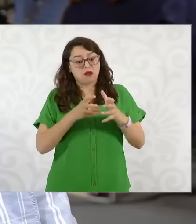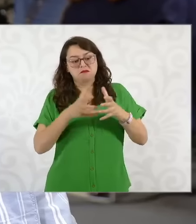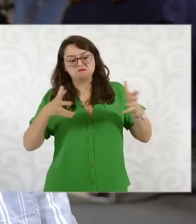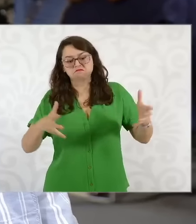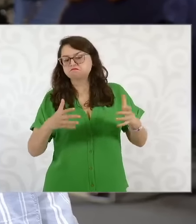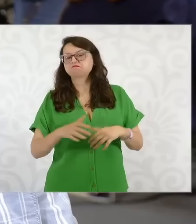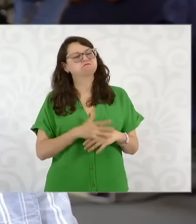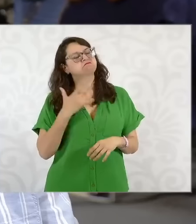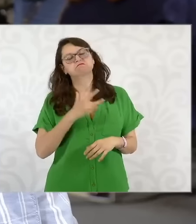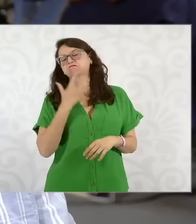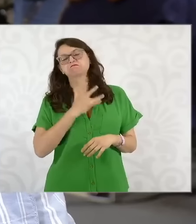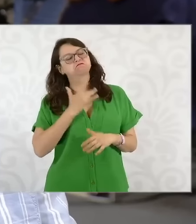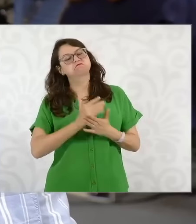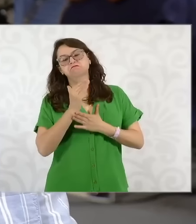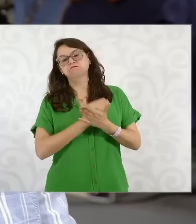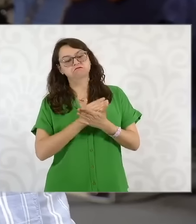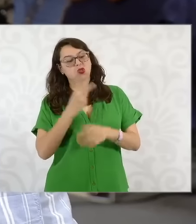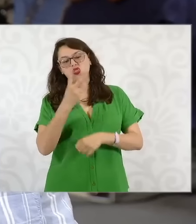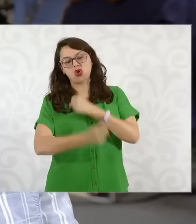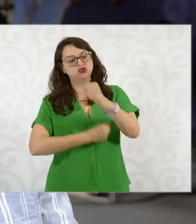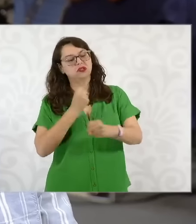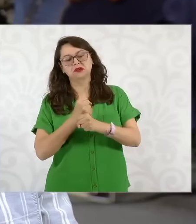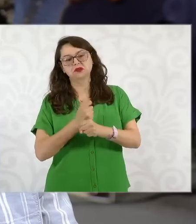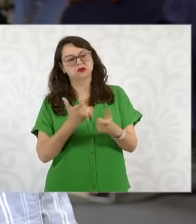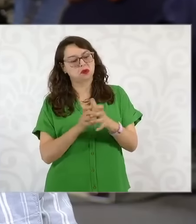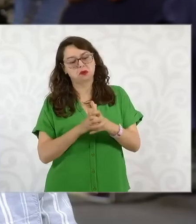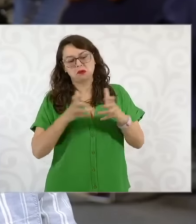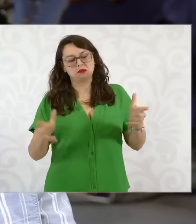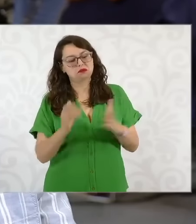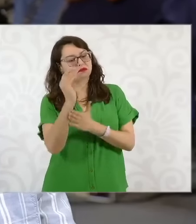y si tiene algún indicador o una estimación por parte de la Secretaria de Hacienda.